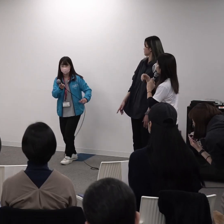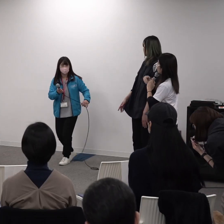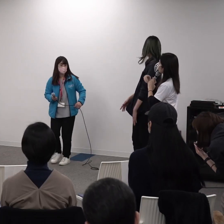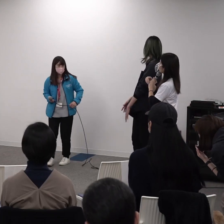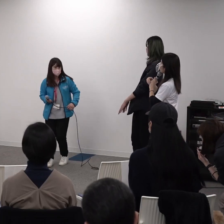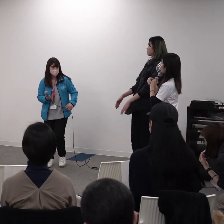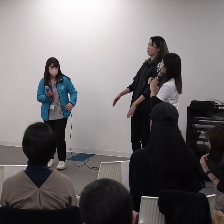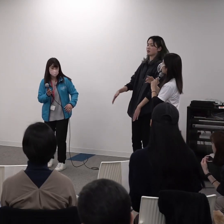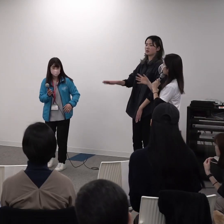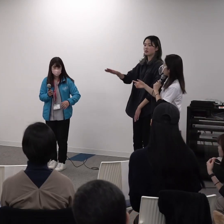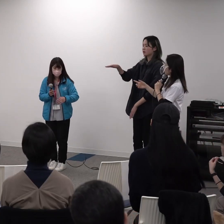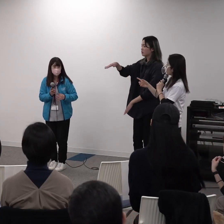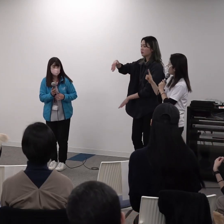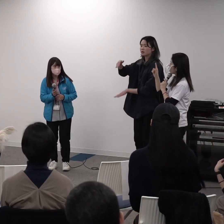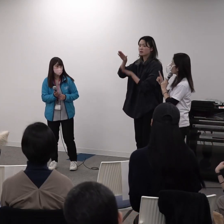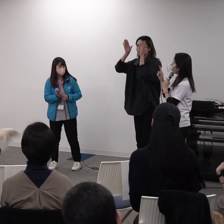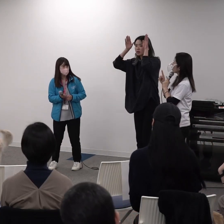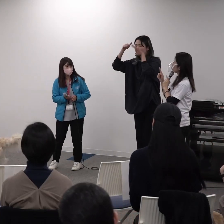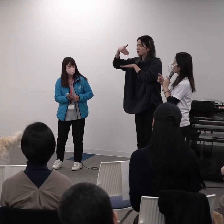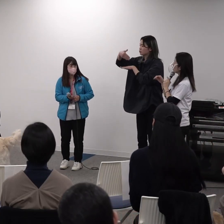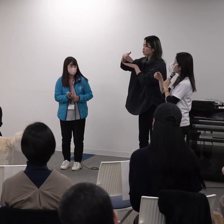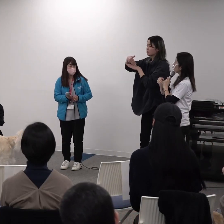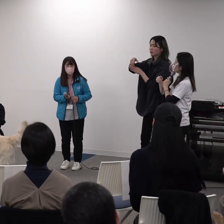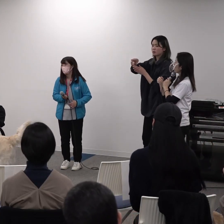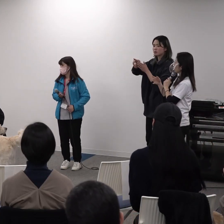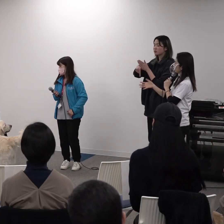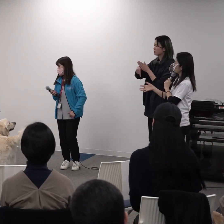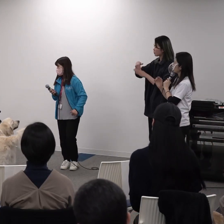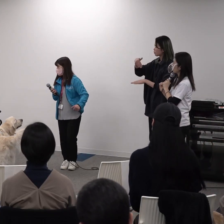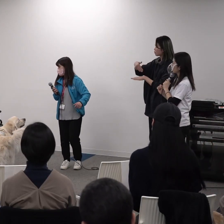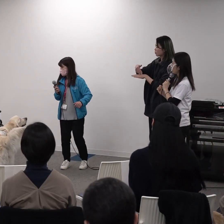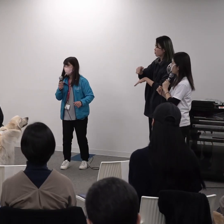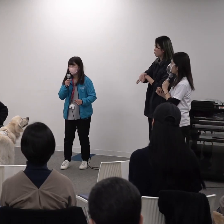橋爪）訓練するときってどんなふう に訓練するんですか